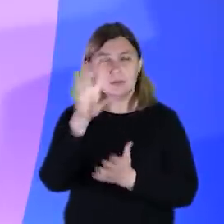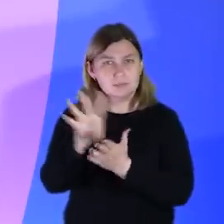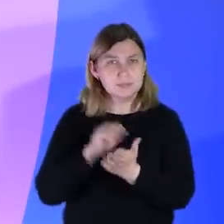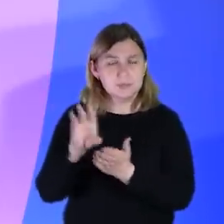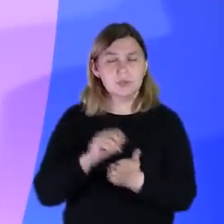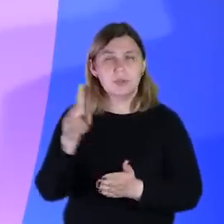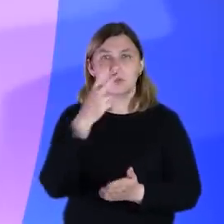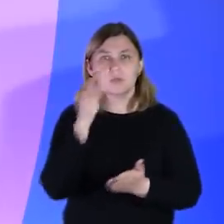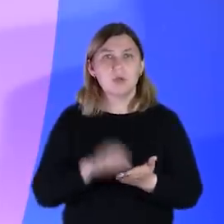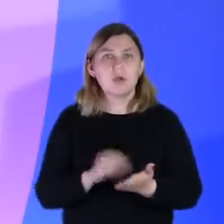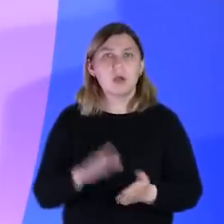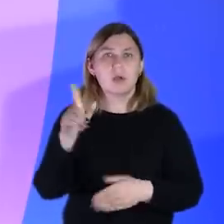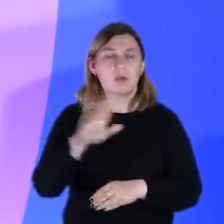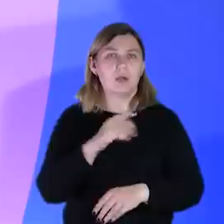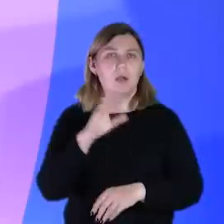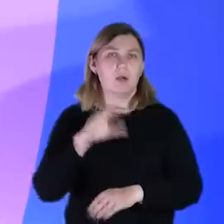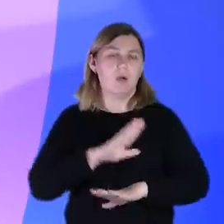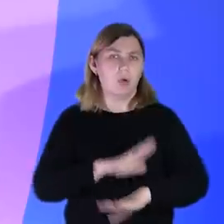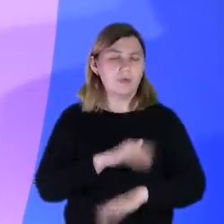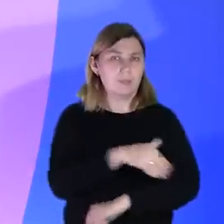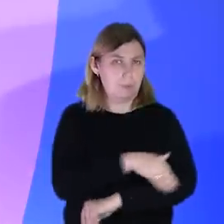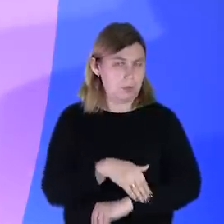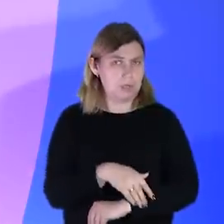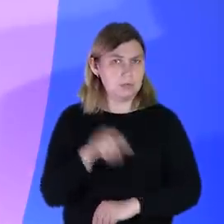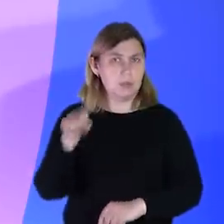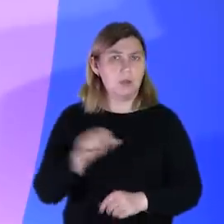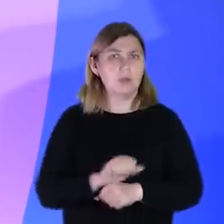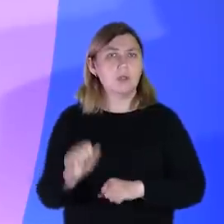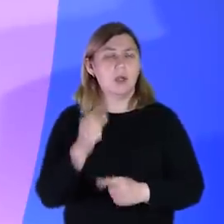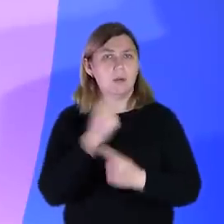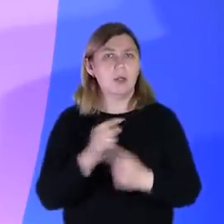przedwojennych Korpusu Ochrony Pogranicza. Oczywiście teoria jest taka, że Wojska Ochrony